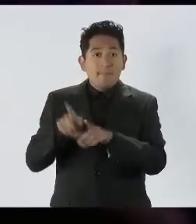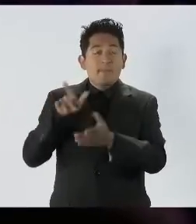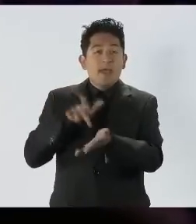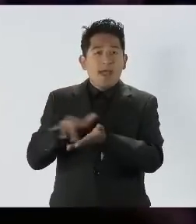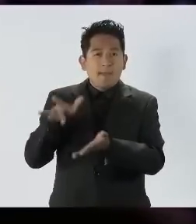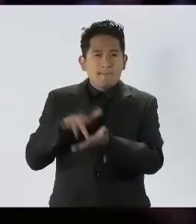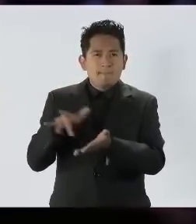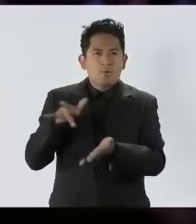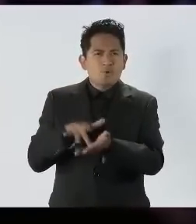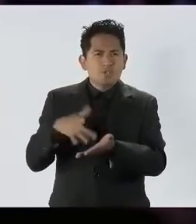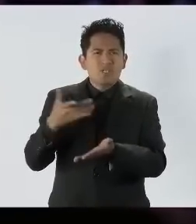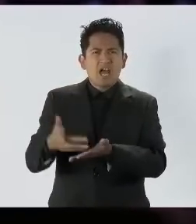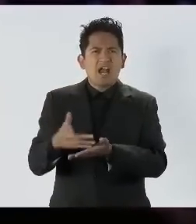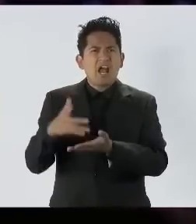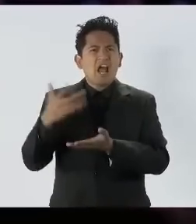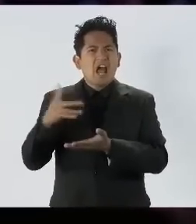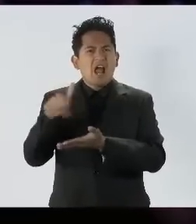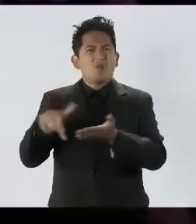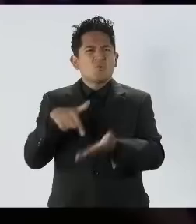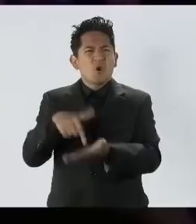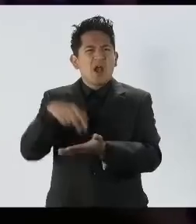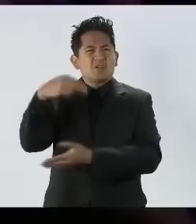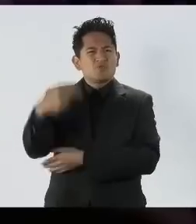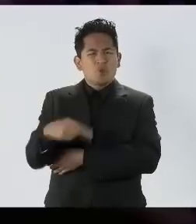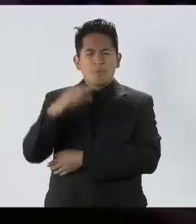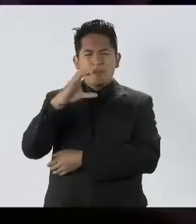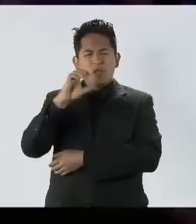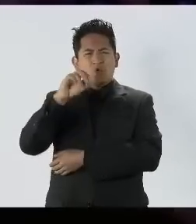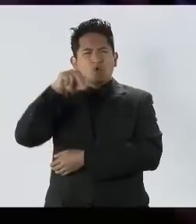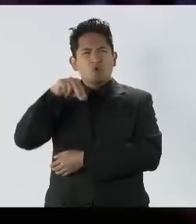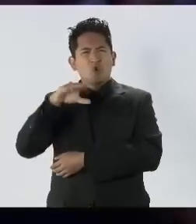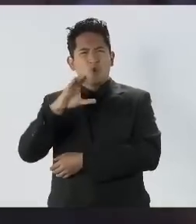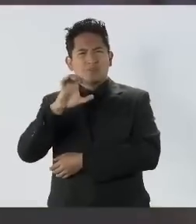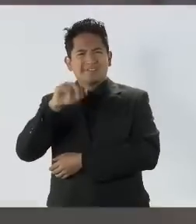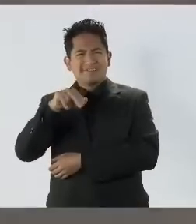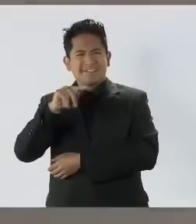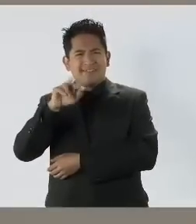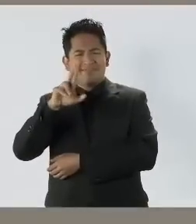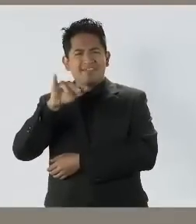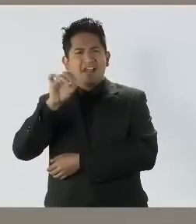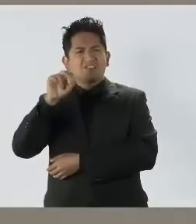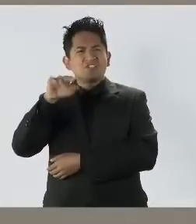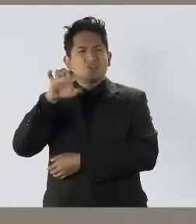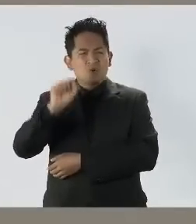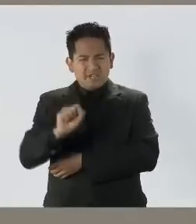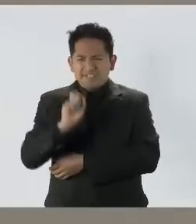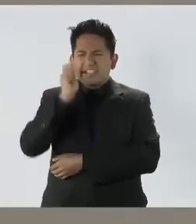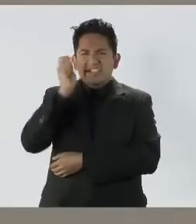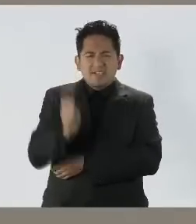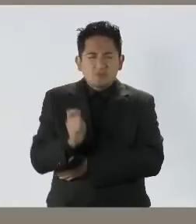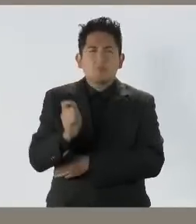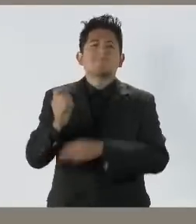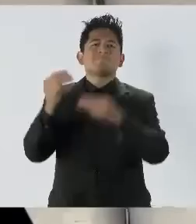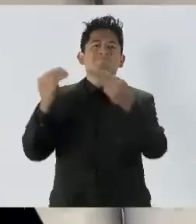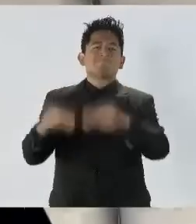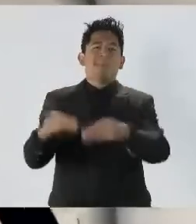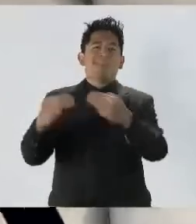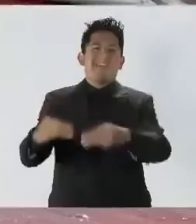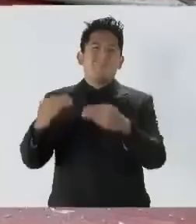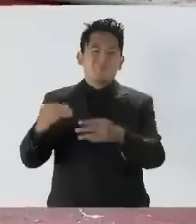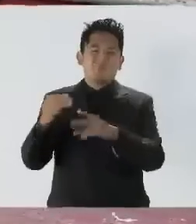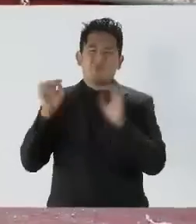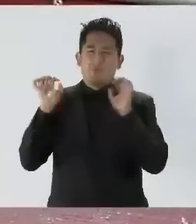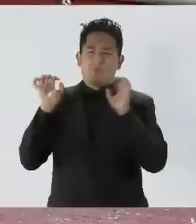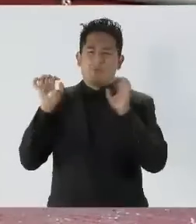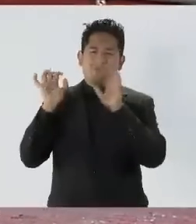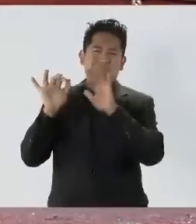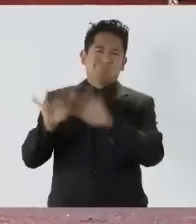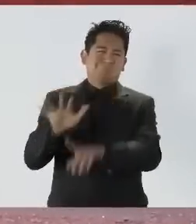como concentraciones que realmente son mercados populares y echaremos a andar un gran programa